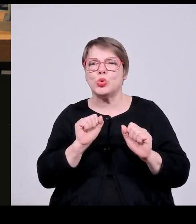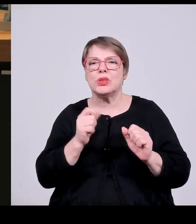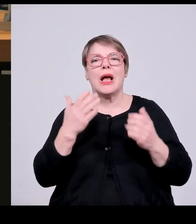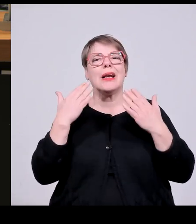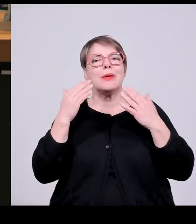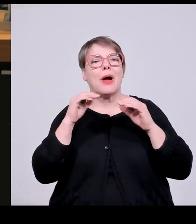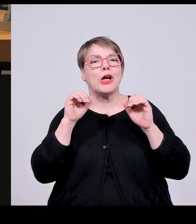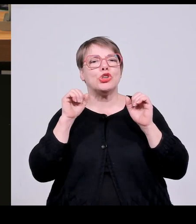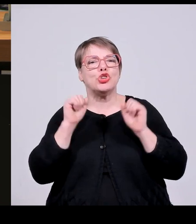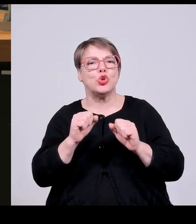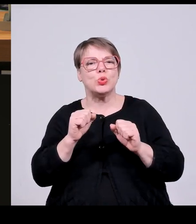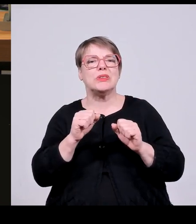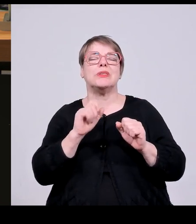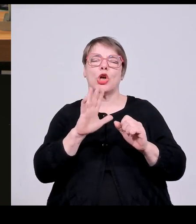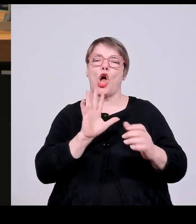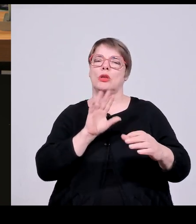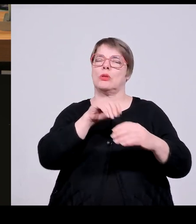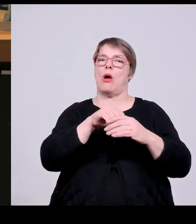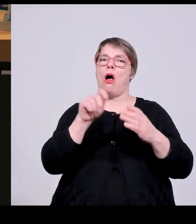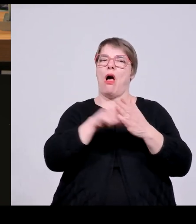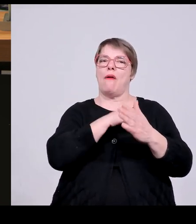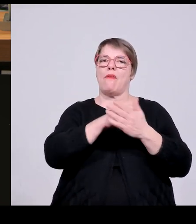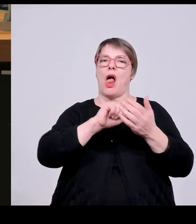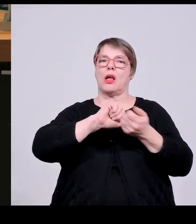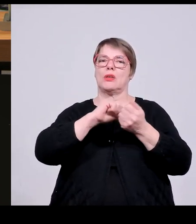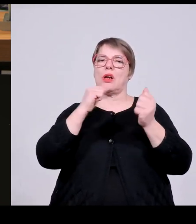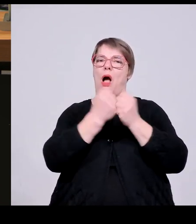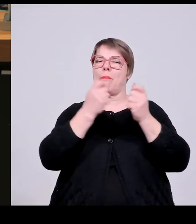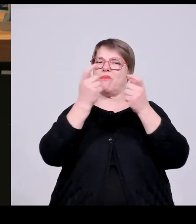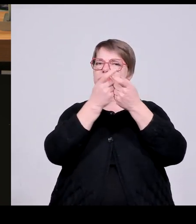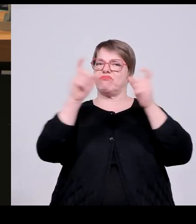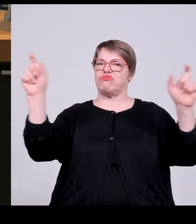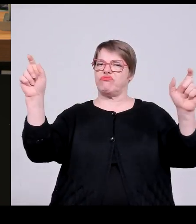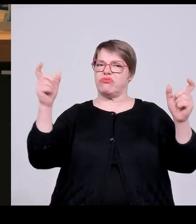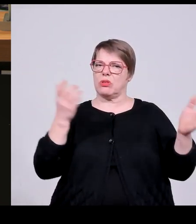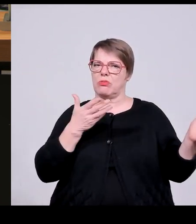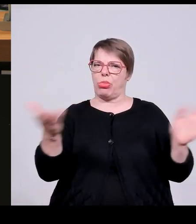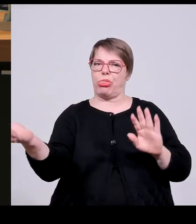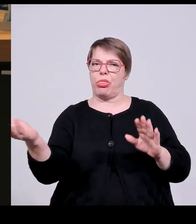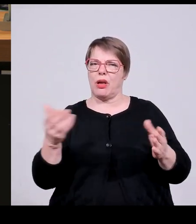die Immobilienspekulanten in der Stadt sprechen und die Geschichten, die wir erfahren dürfen.